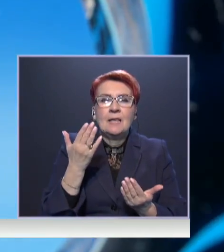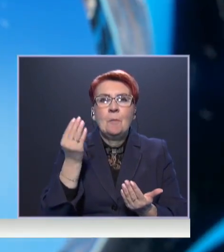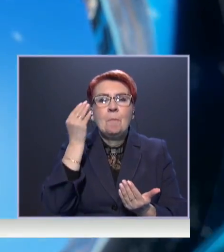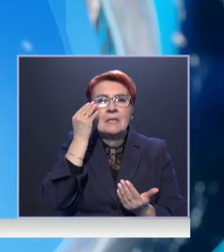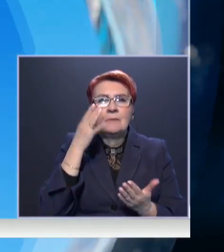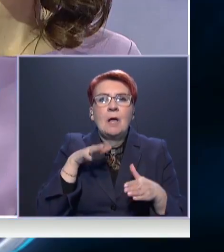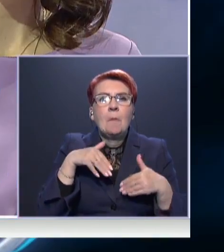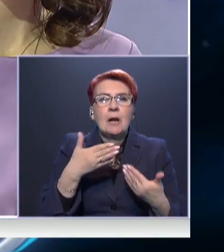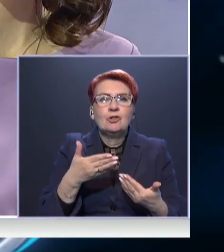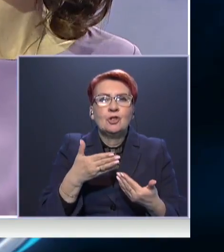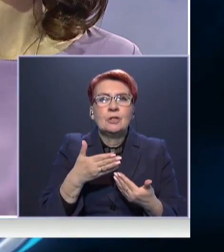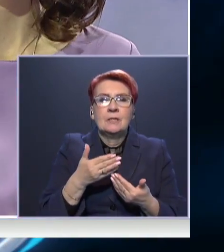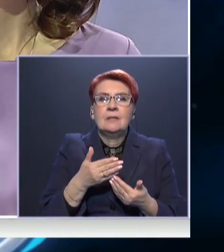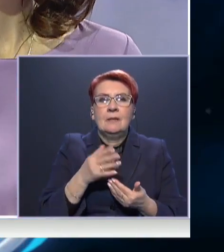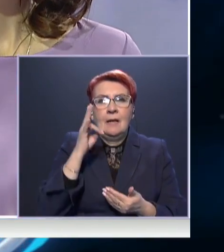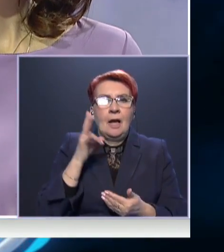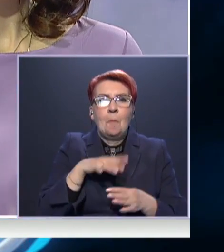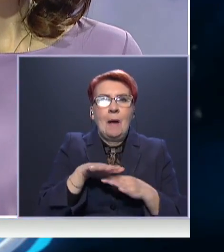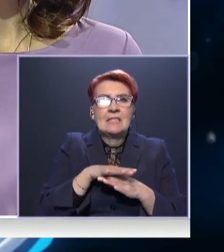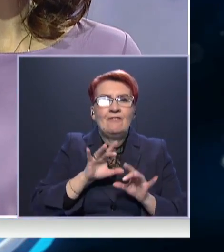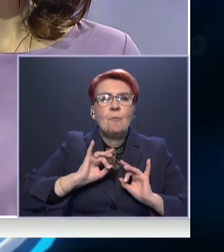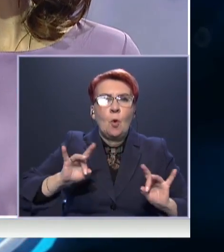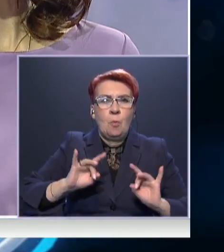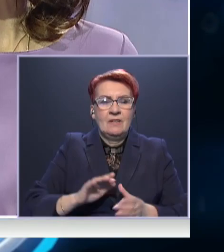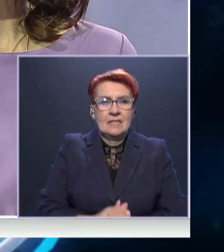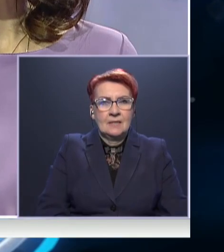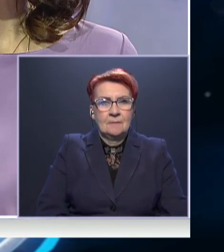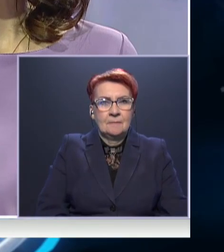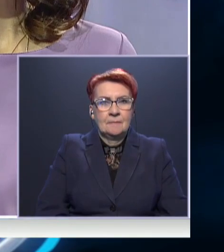обращались к пастве в проповеди